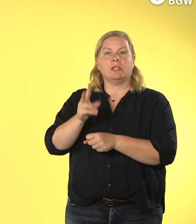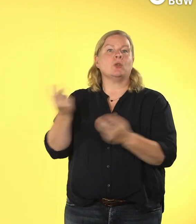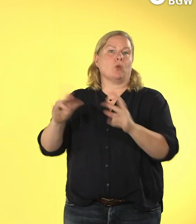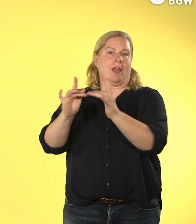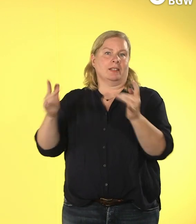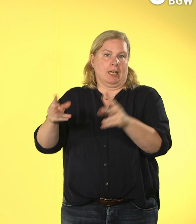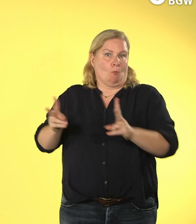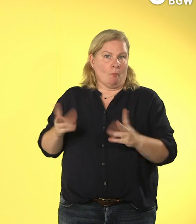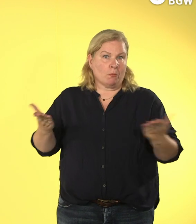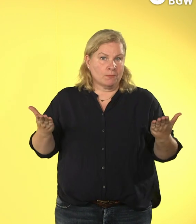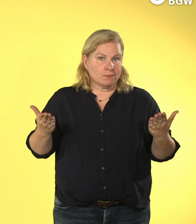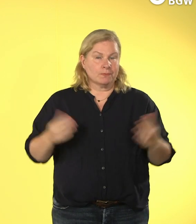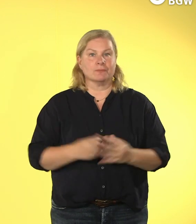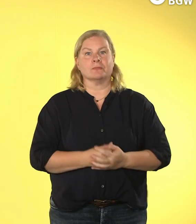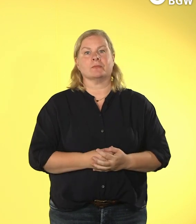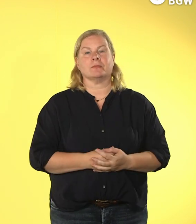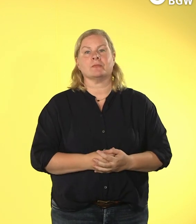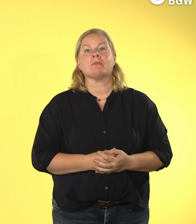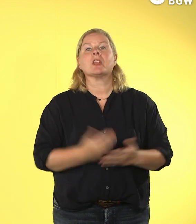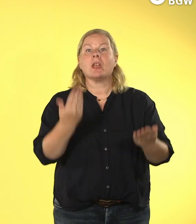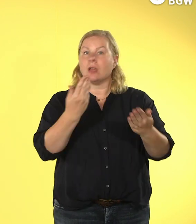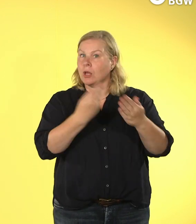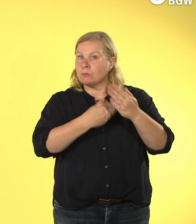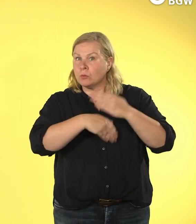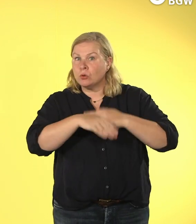Wenn Sie weitere Anregungen benötigen: